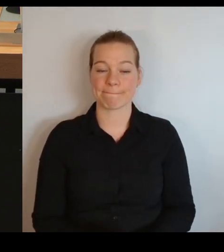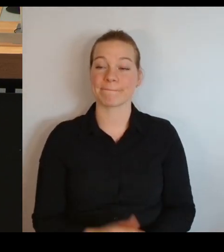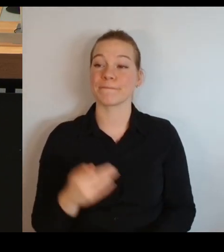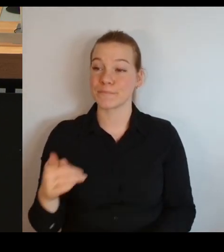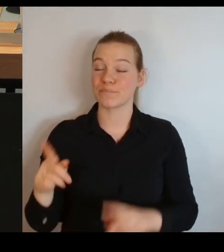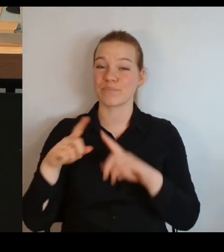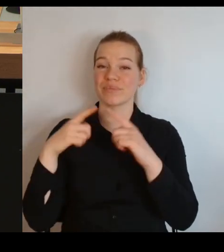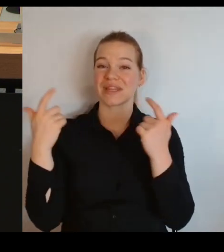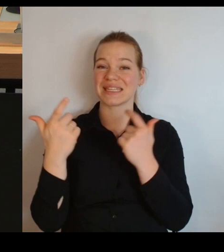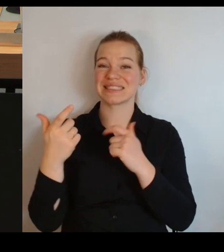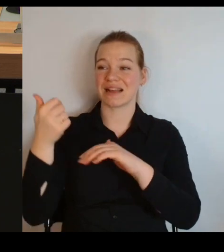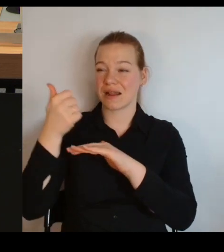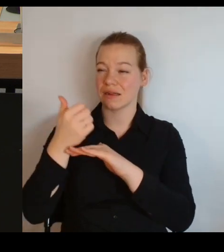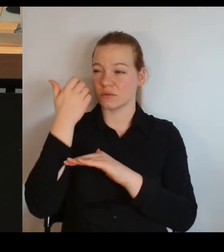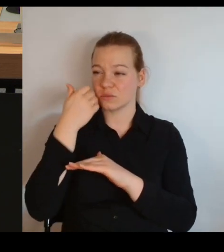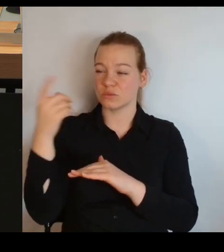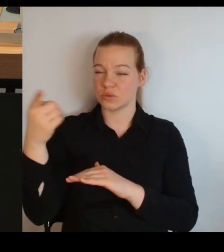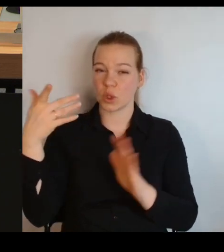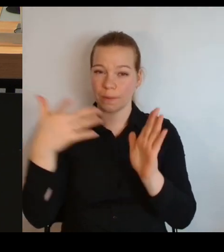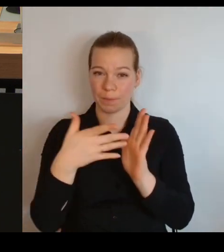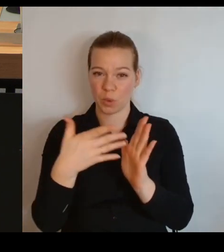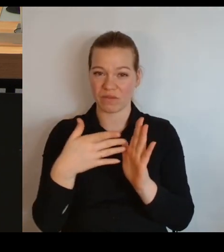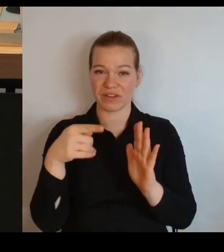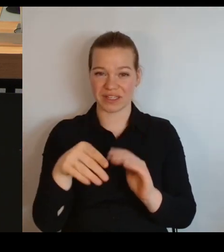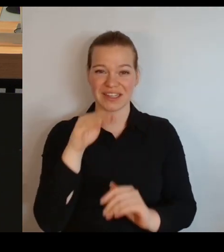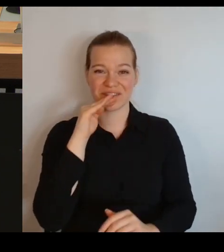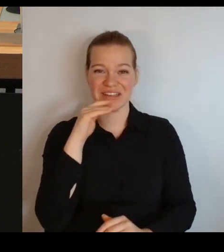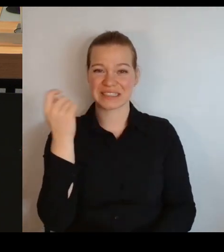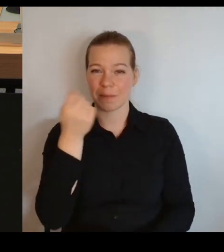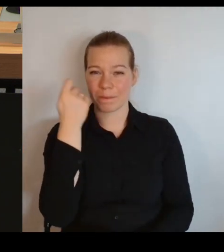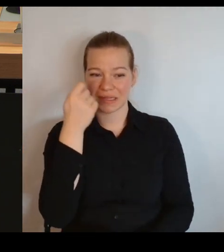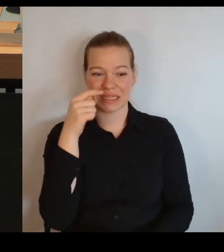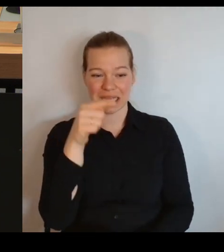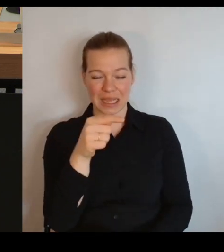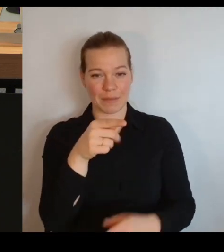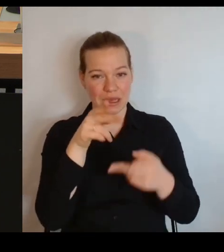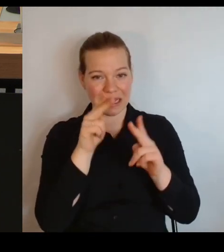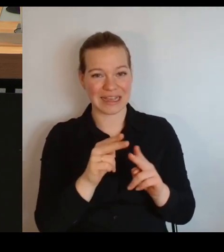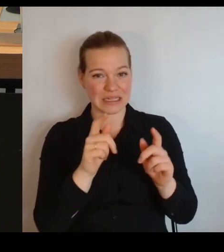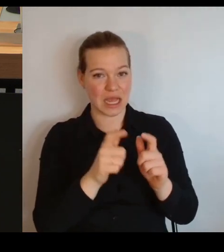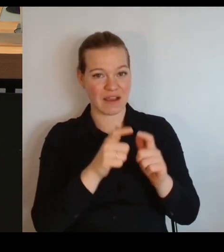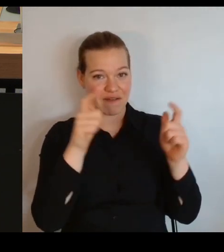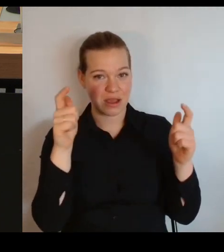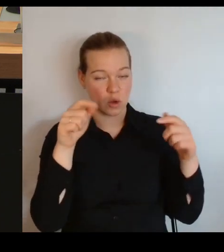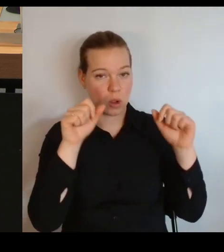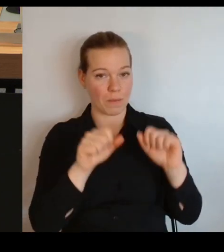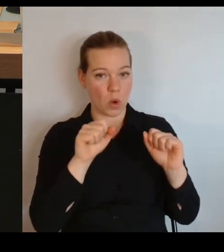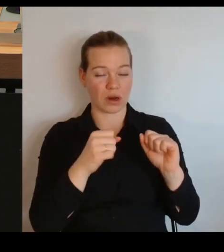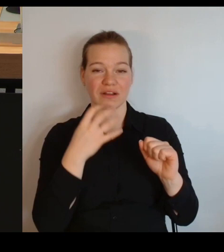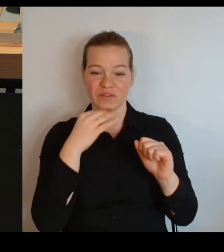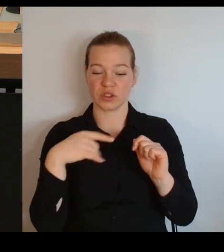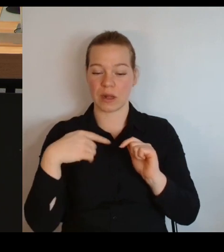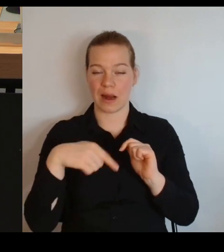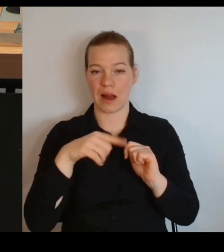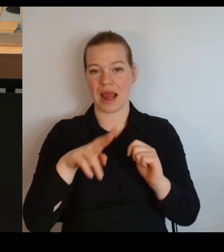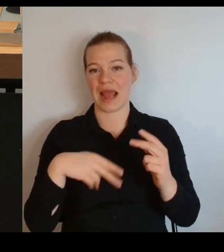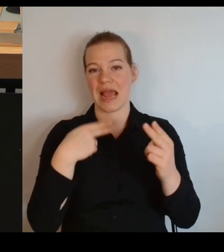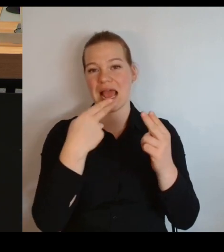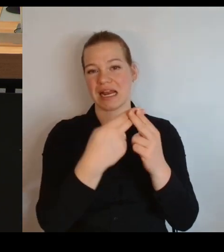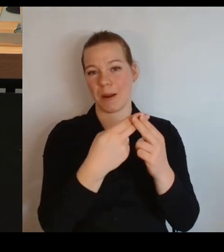damit wir die gesetzlichen Anpassungen schnell vollziehen können. Wir werden das Thema in den Ausschüssen entsprechend beraten, und